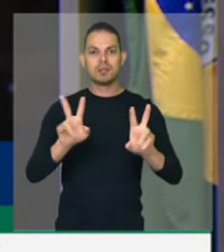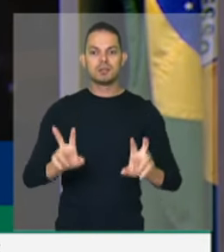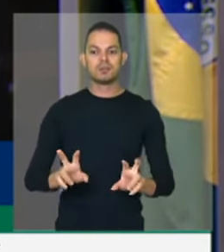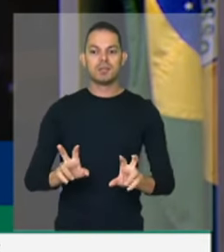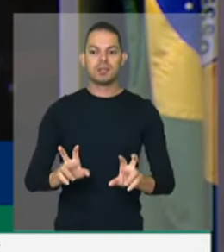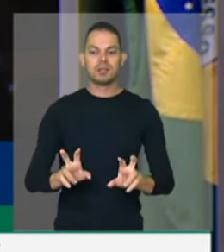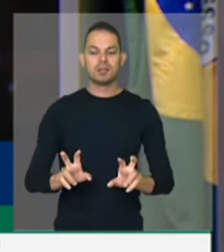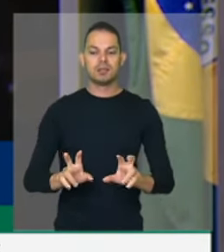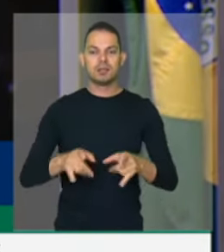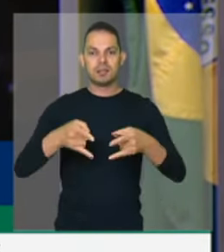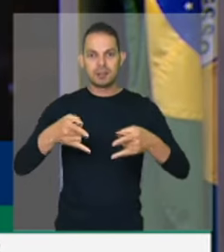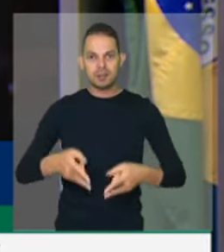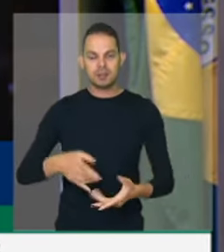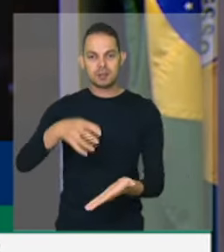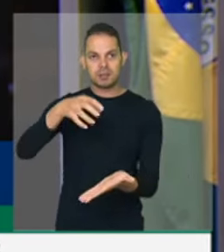DURAÇÃO DO CONTRATO PARA TRANSPARÊNCIA.... E